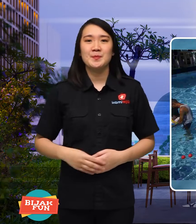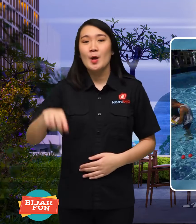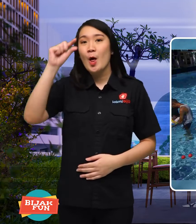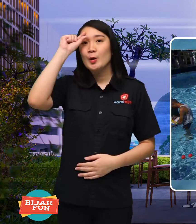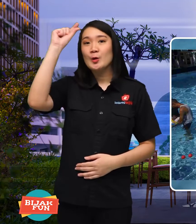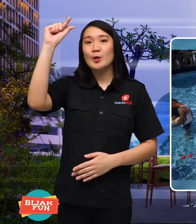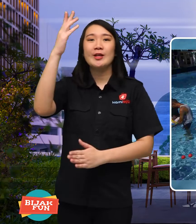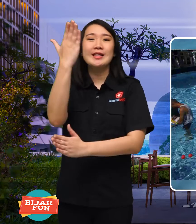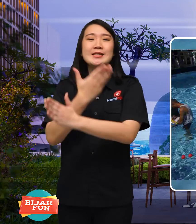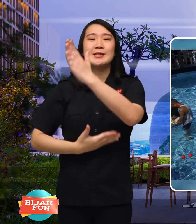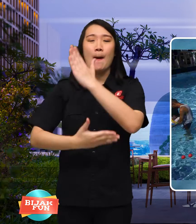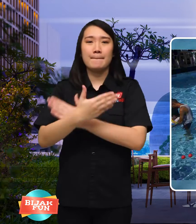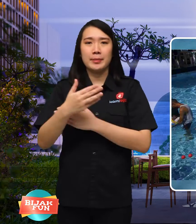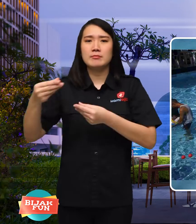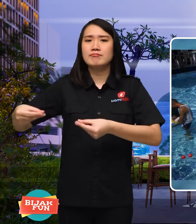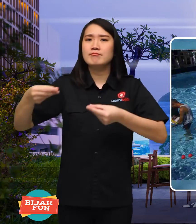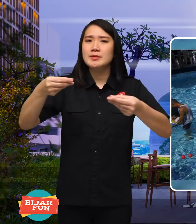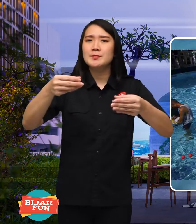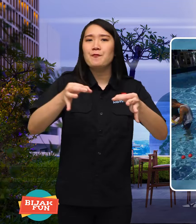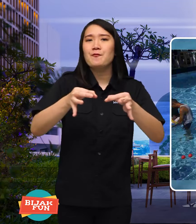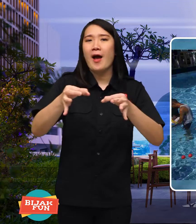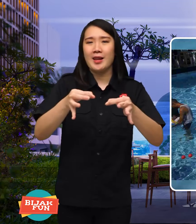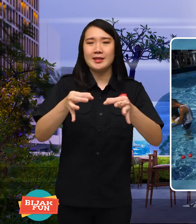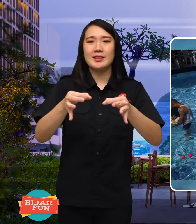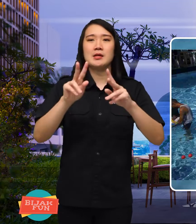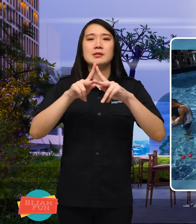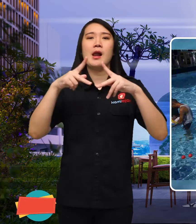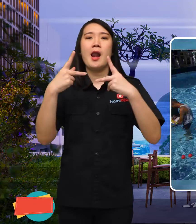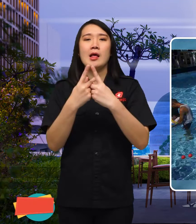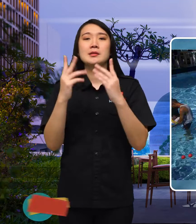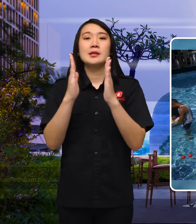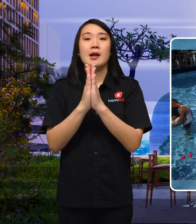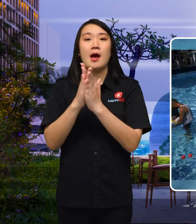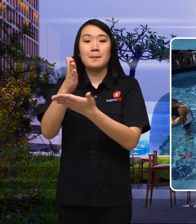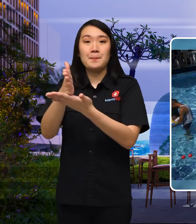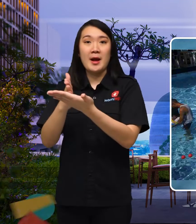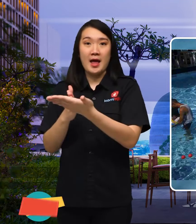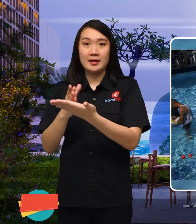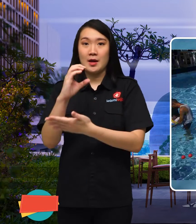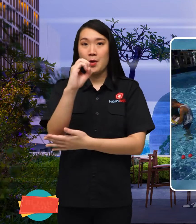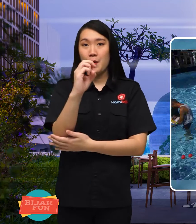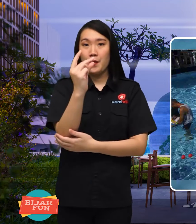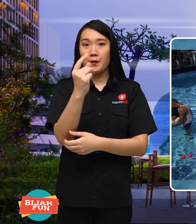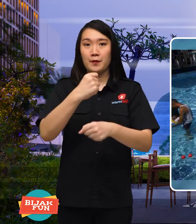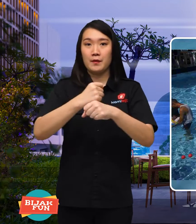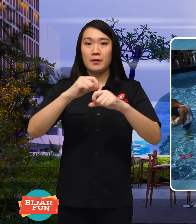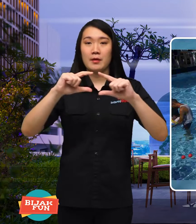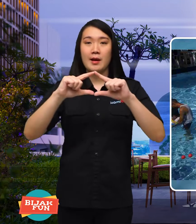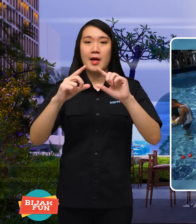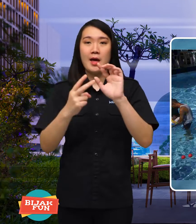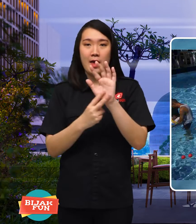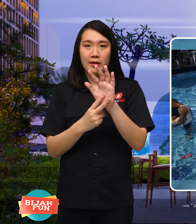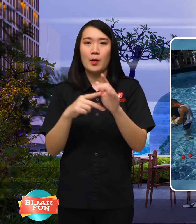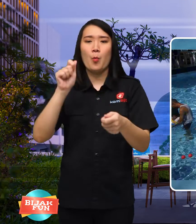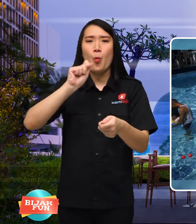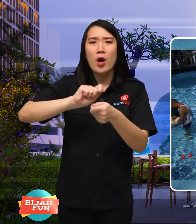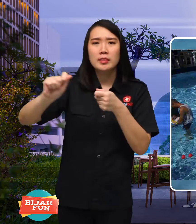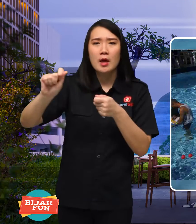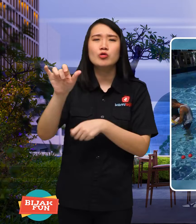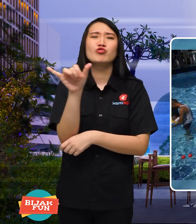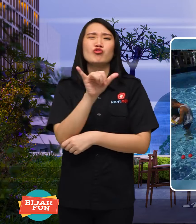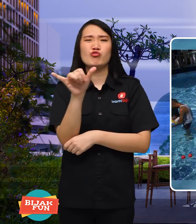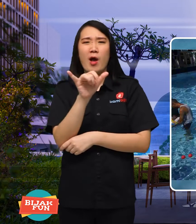Bagi para penyandang Disabilitas diberikan fasilitas kelas dan bagian organ buatan.